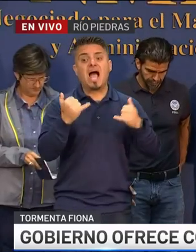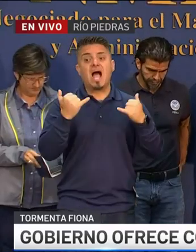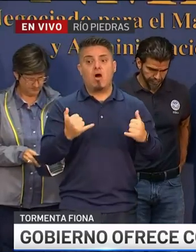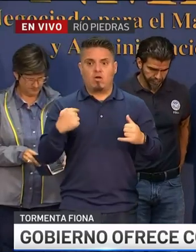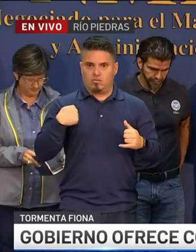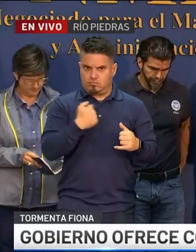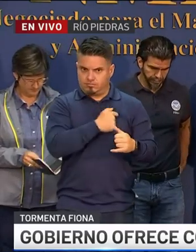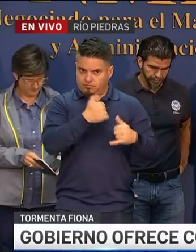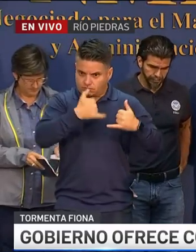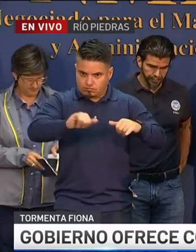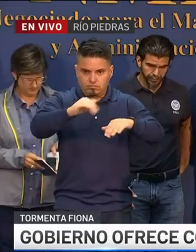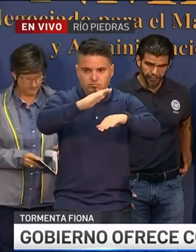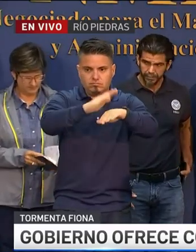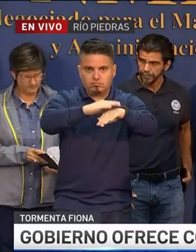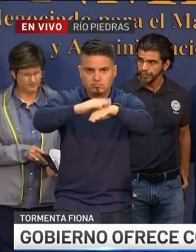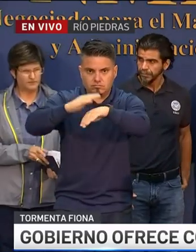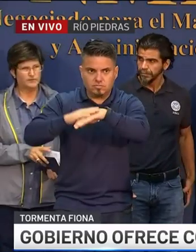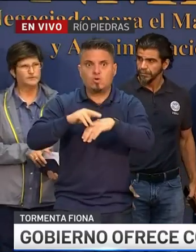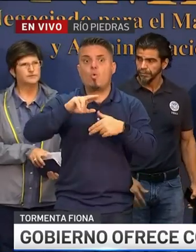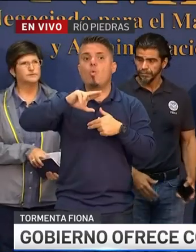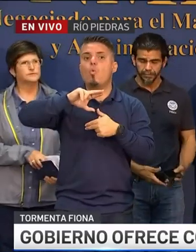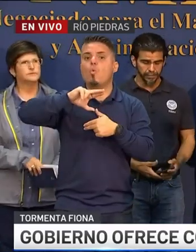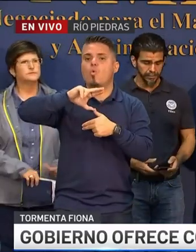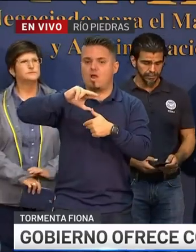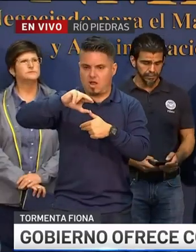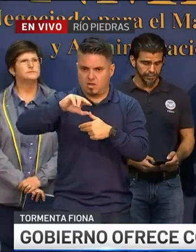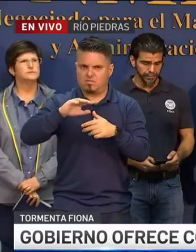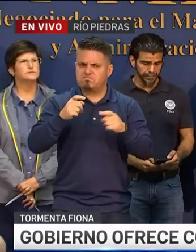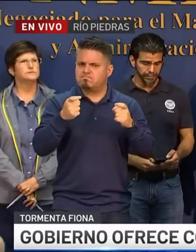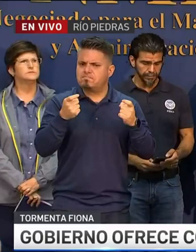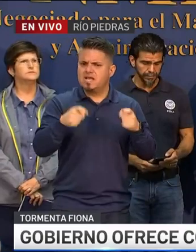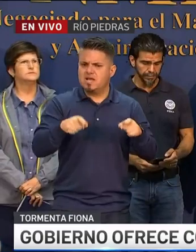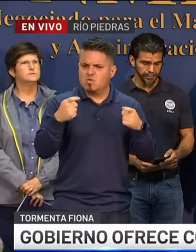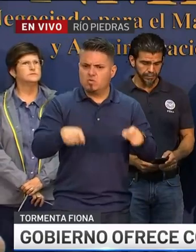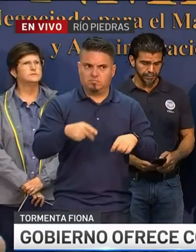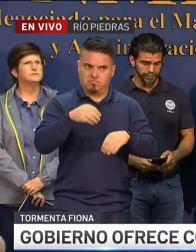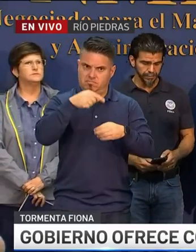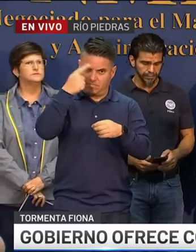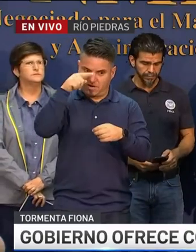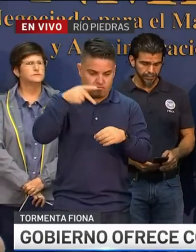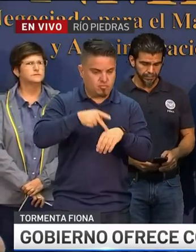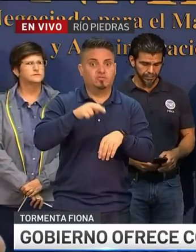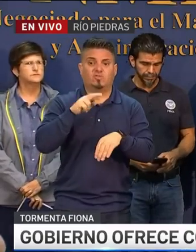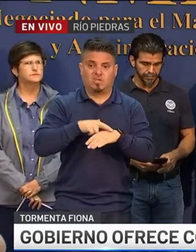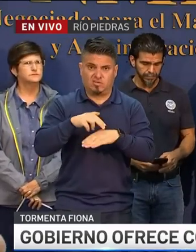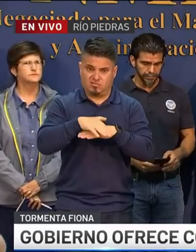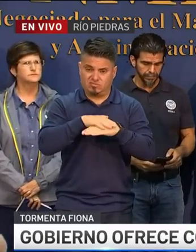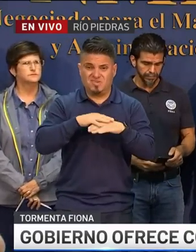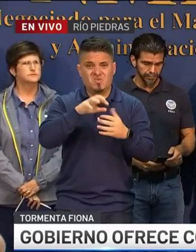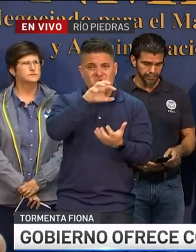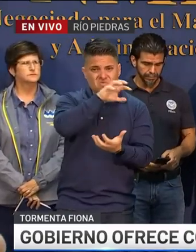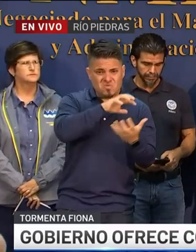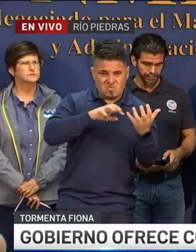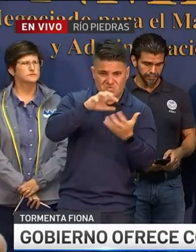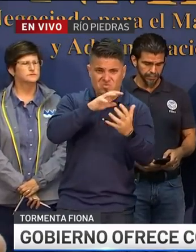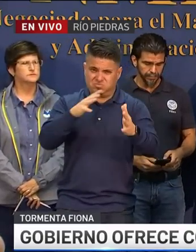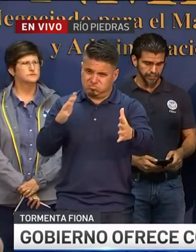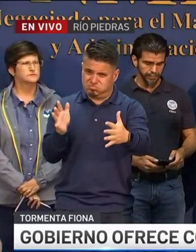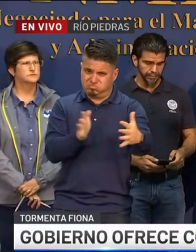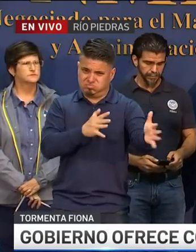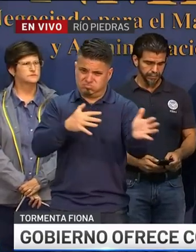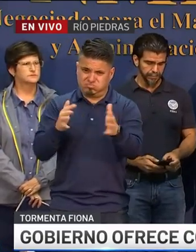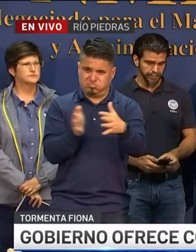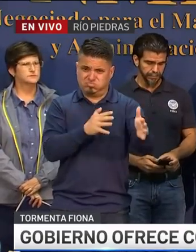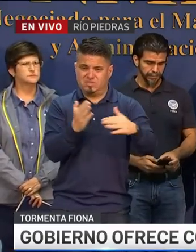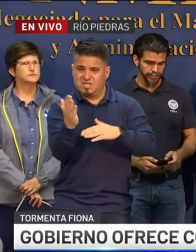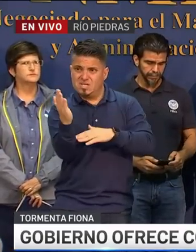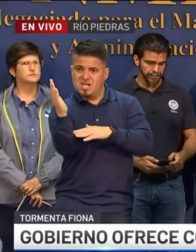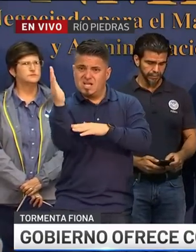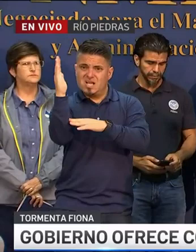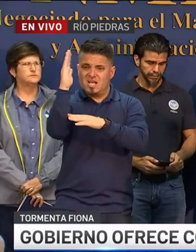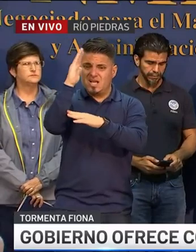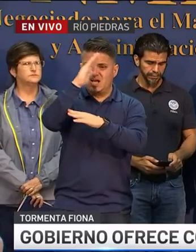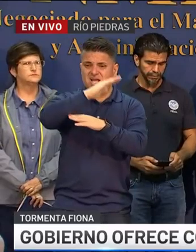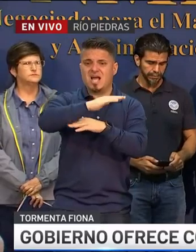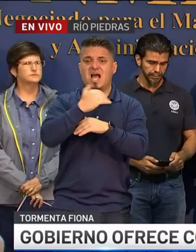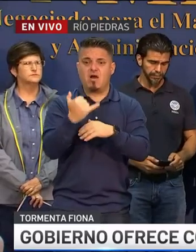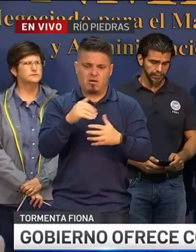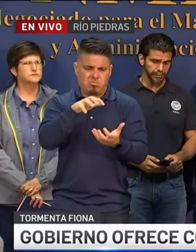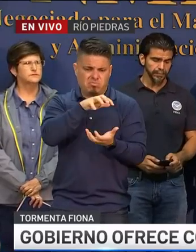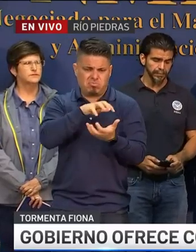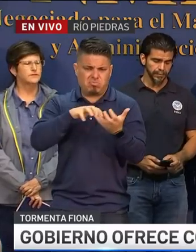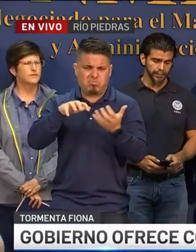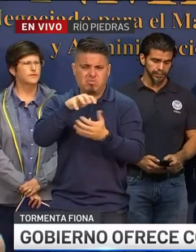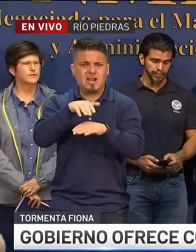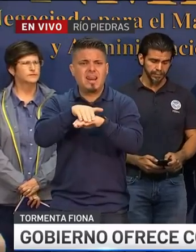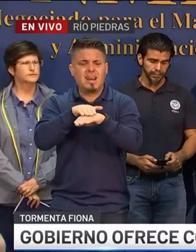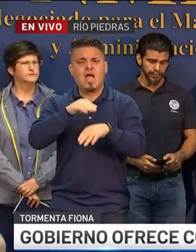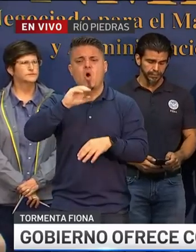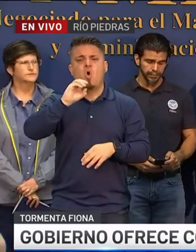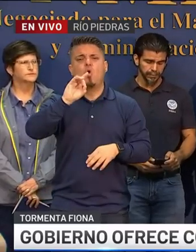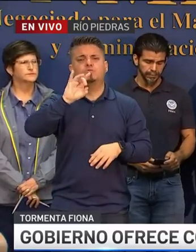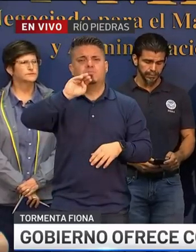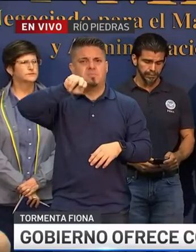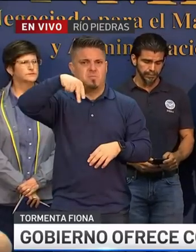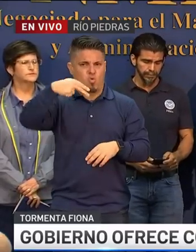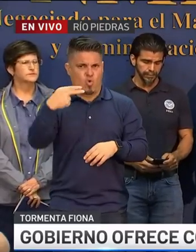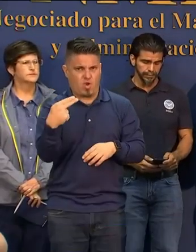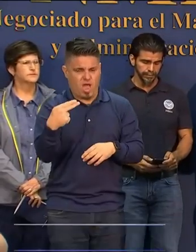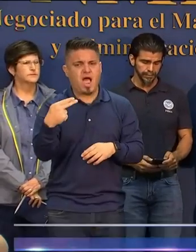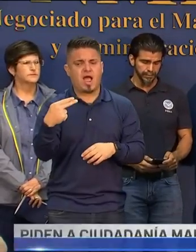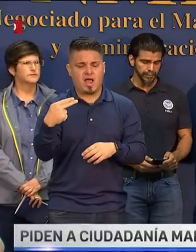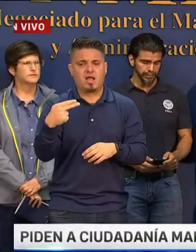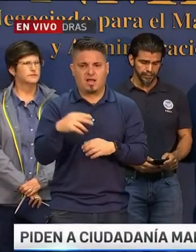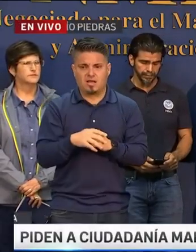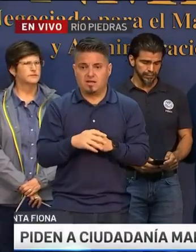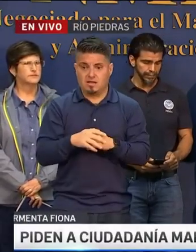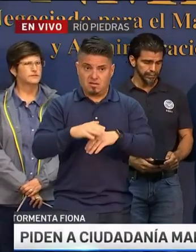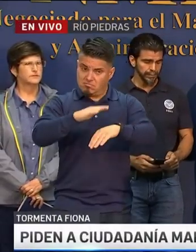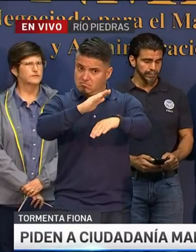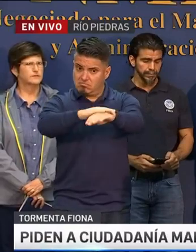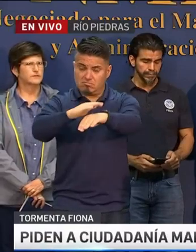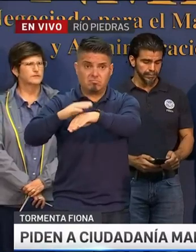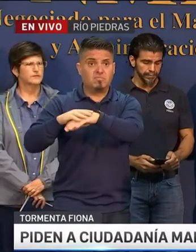ESTÁN EN ÁREAS SUSCEPTIBLES DE